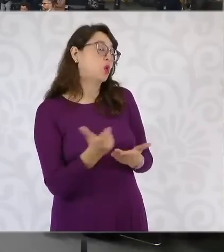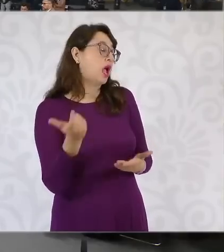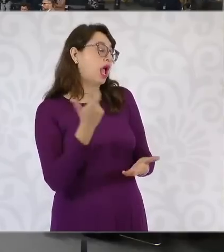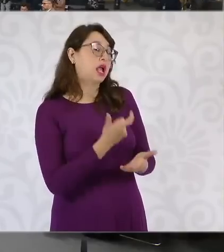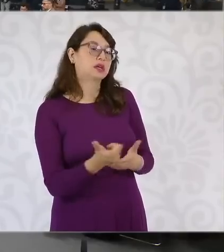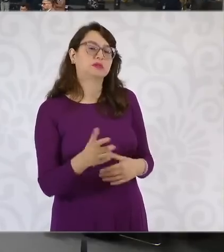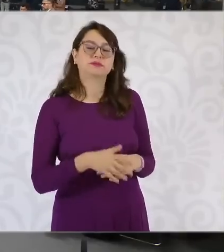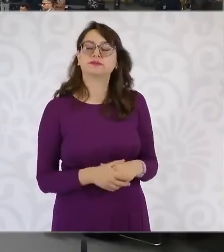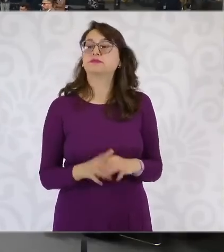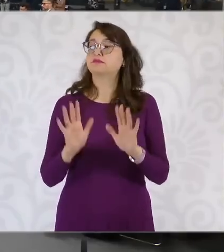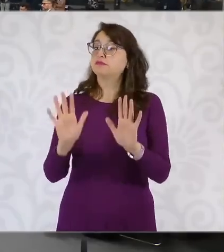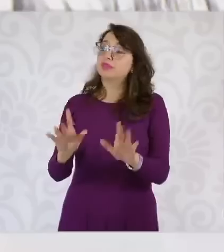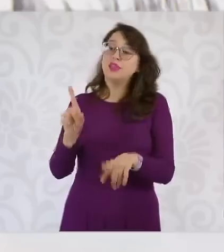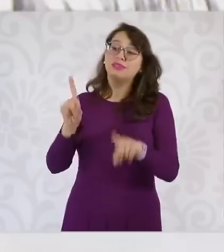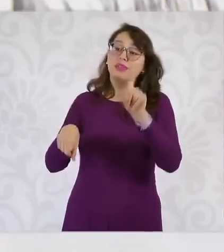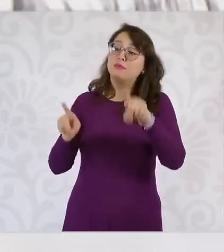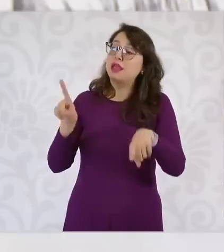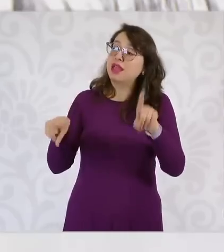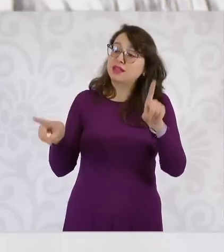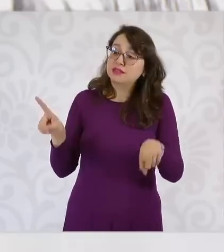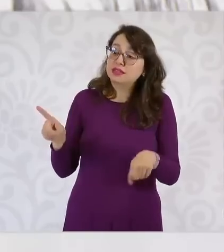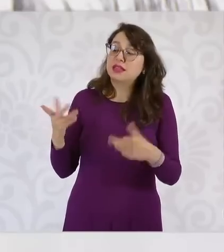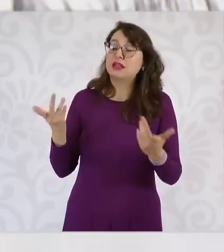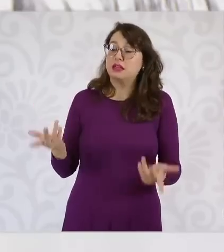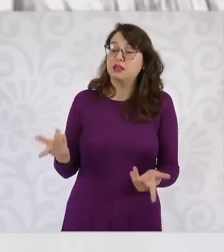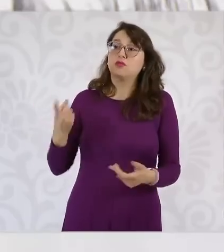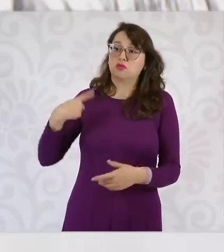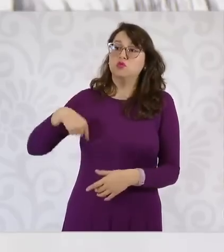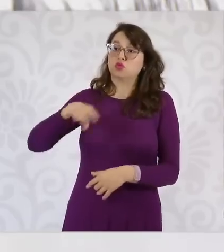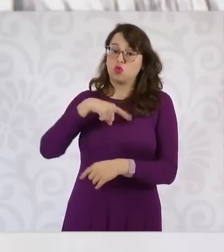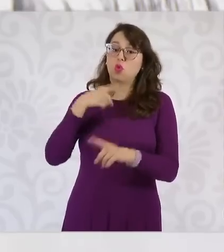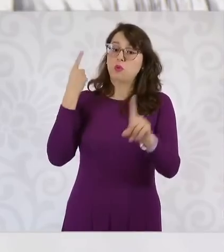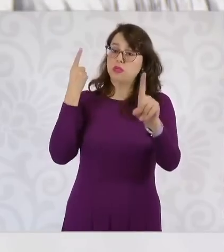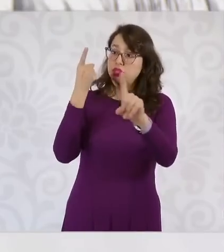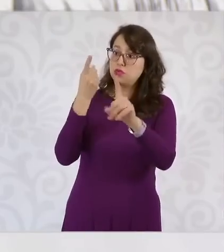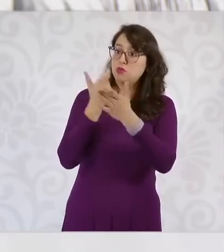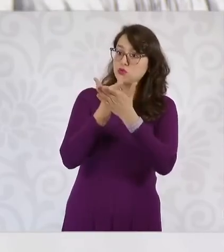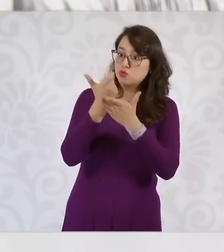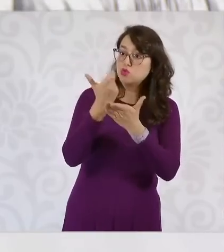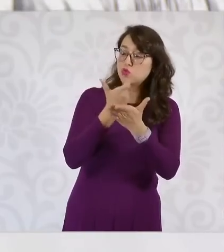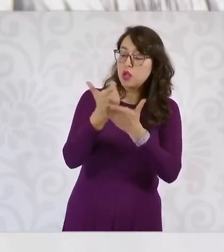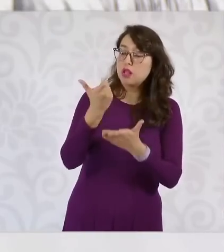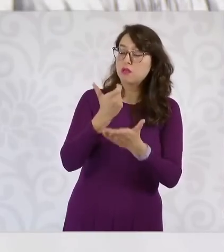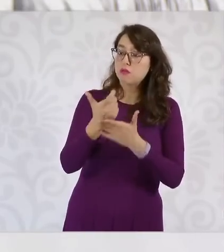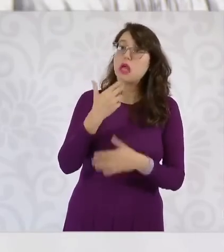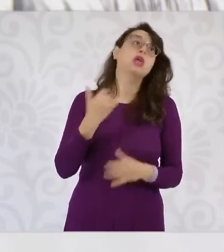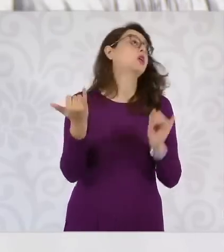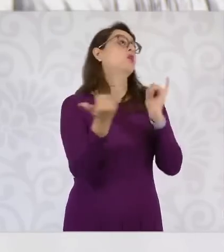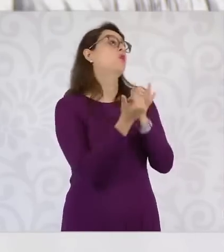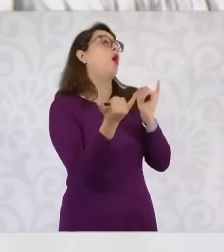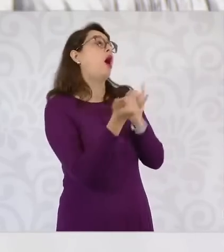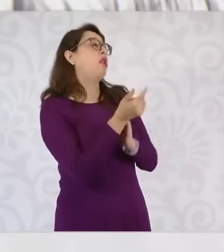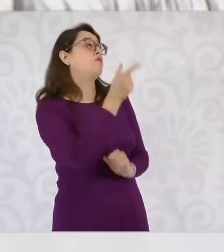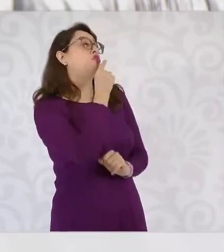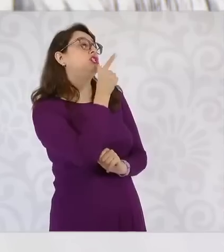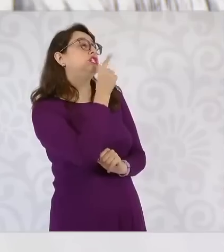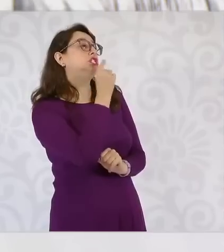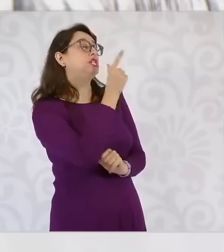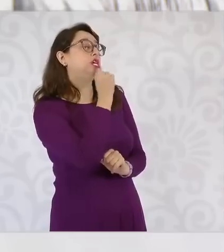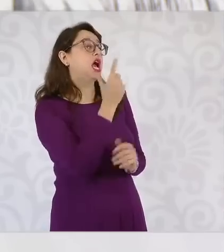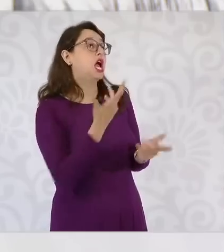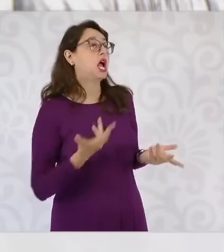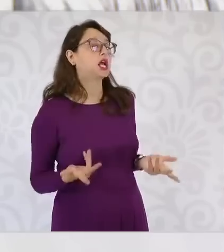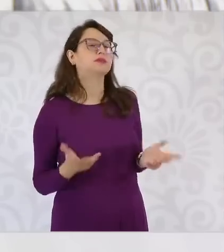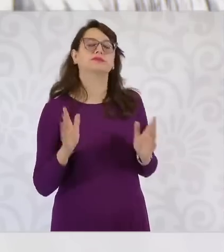medida de lo posible porque además Ese es nuestro objetivo que todos G Eh entonces si pasan a Ims